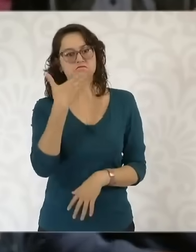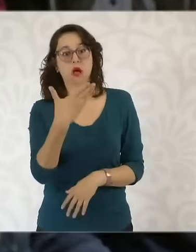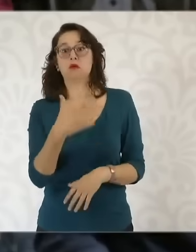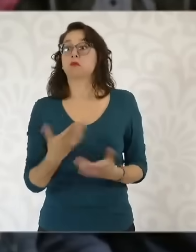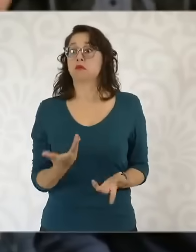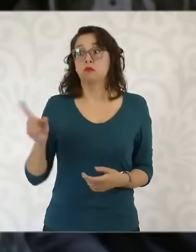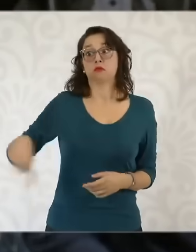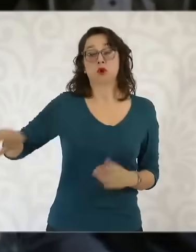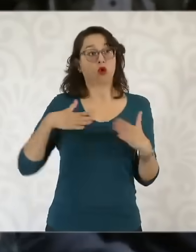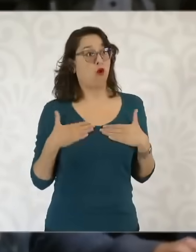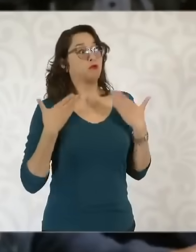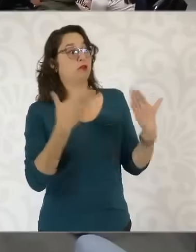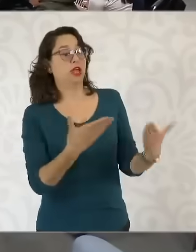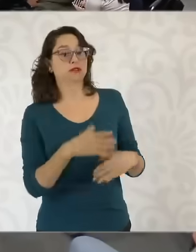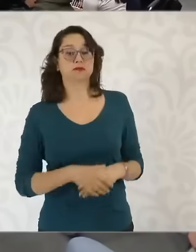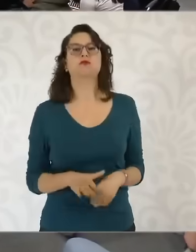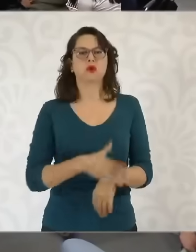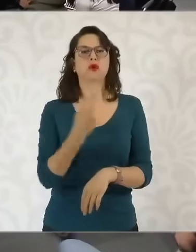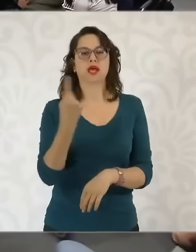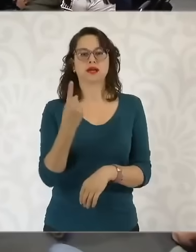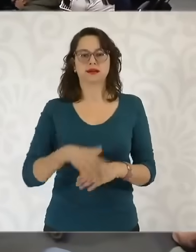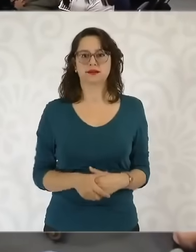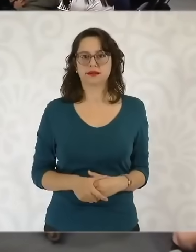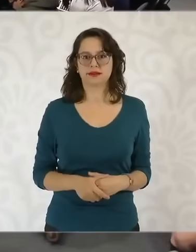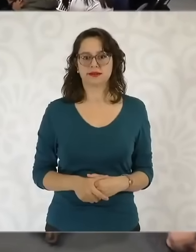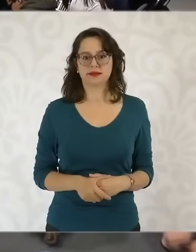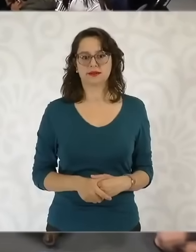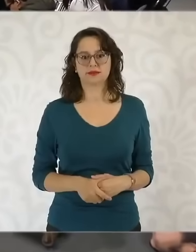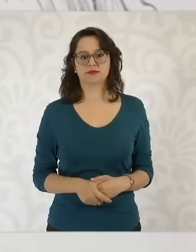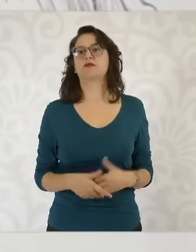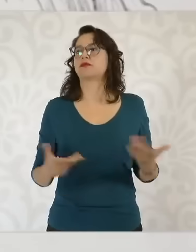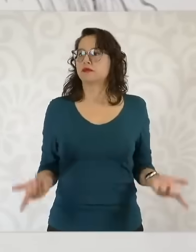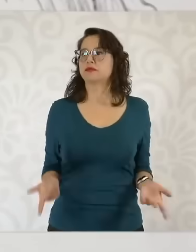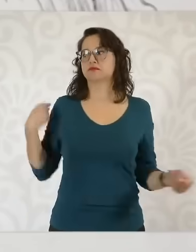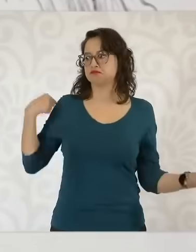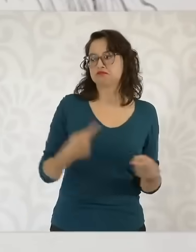rumbo del país? presidenta. Bueno, primero, yo creo que hemos logrado buenos acuerdos y segundo,